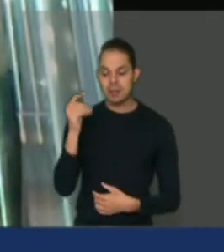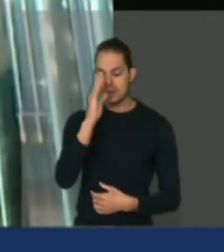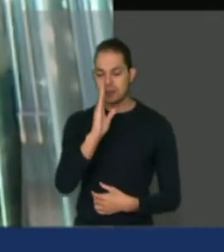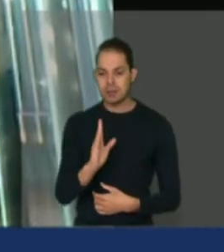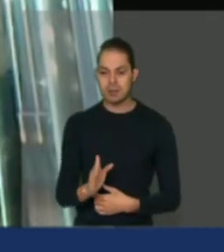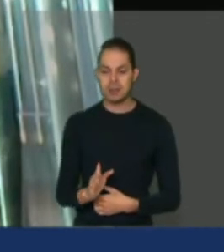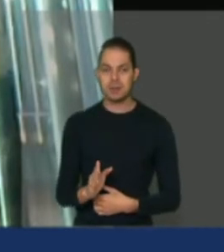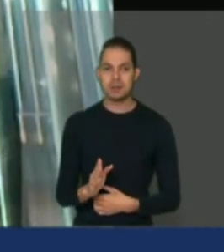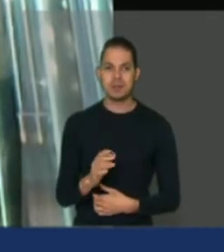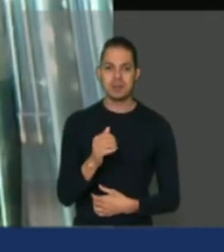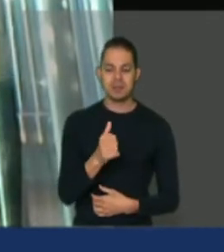ALIMENTANDO 170 PAÍSES, E... SERIA MUITO IMPORTANTE QUE OS